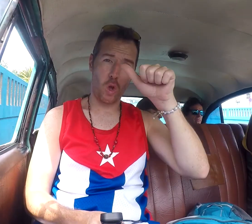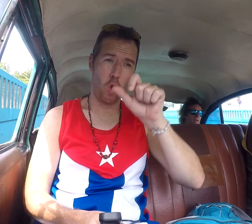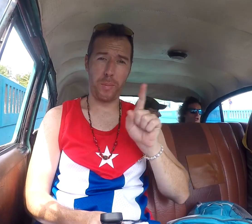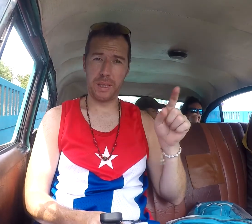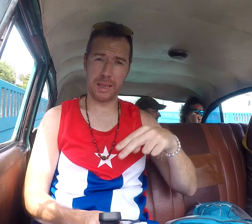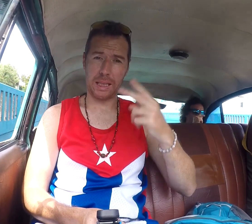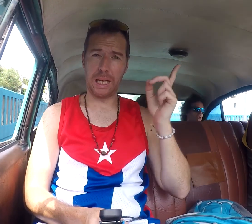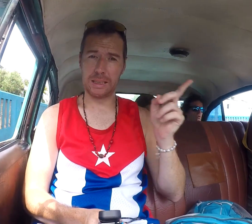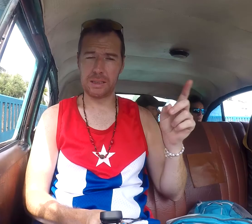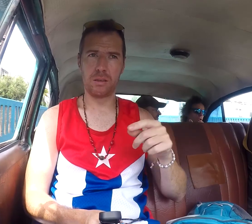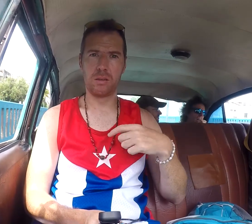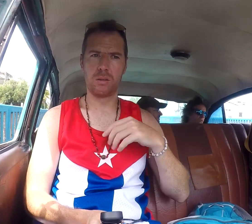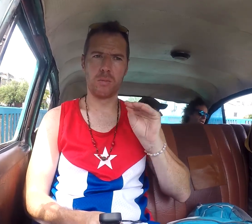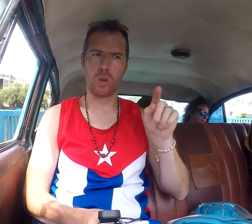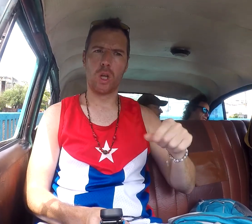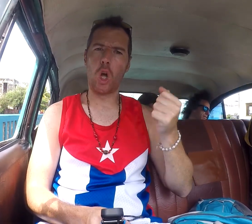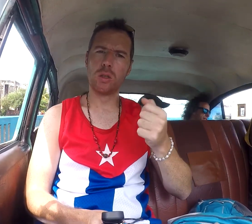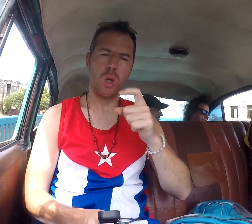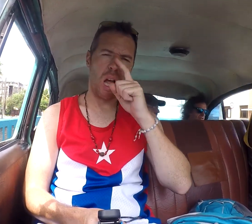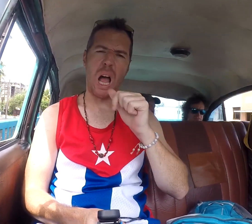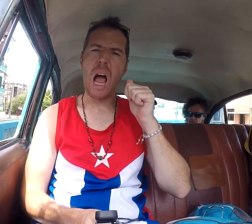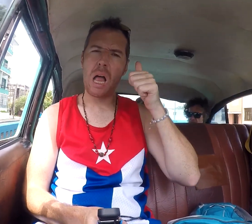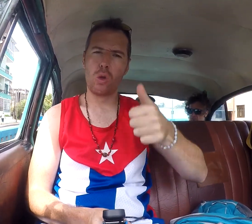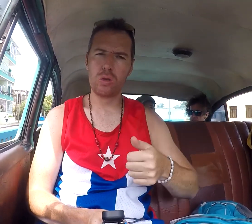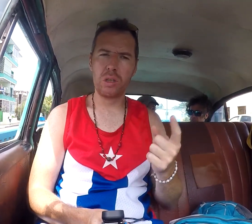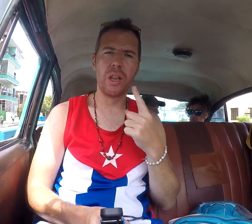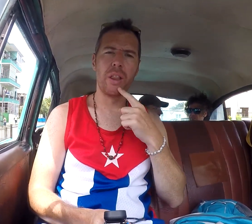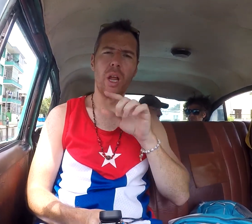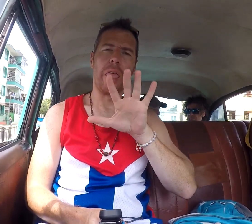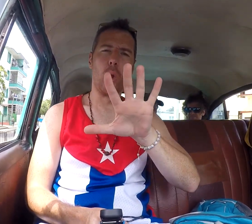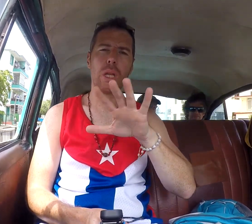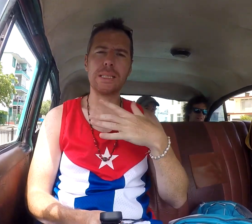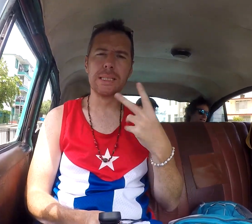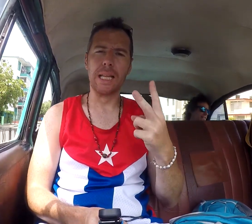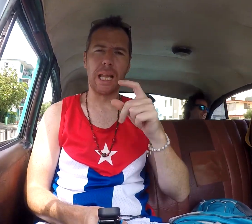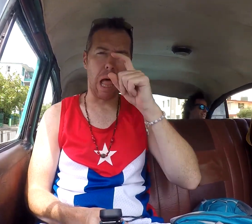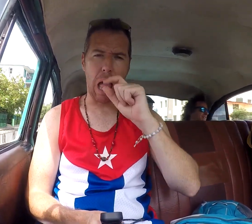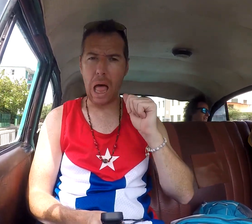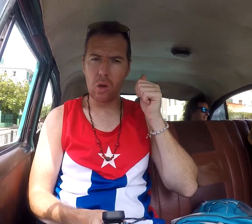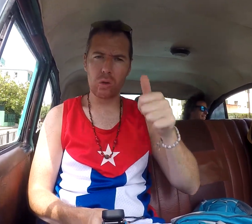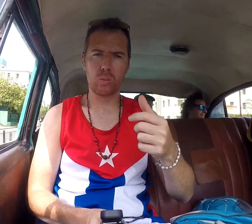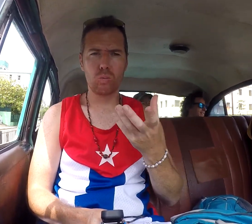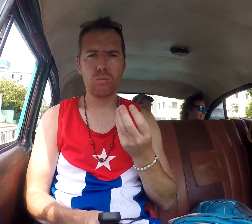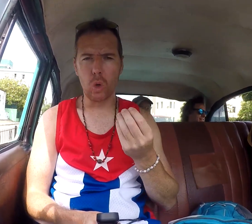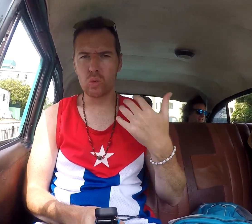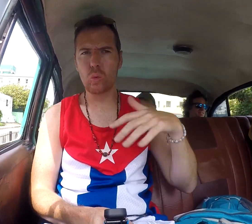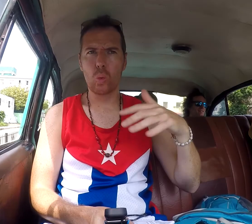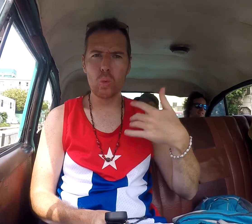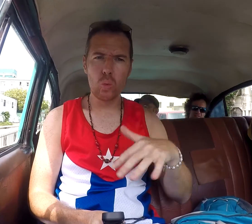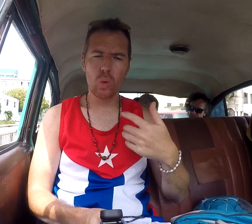Le pregunté al taxista que hace cuántos años que tiene este coche y me contestó que ya son 57 años, son muchos años